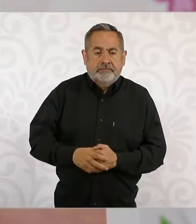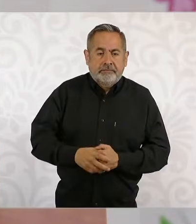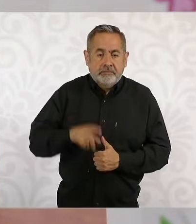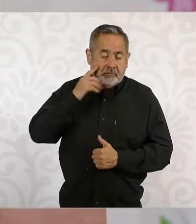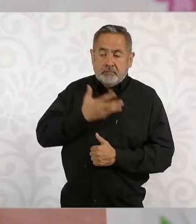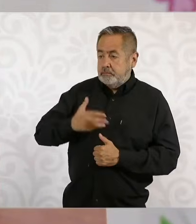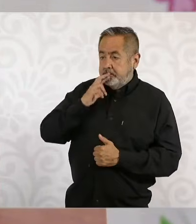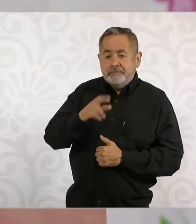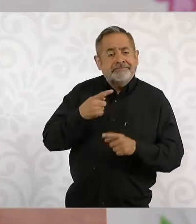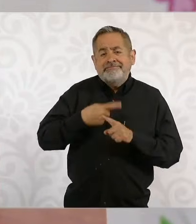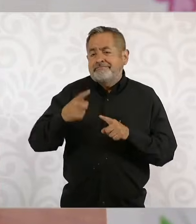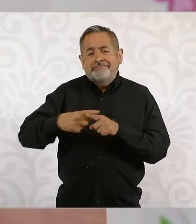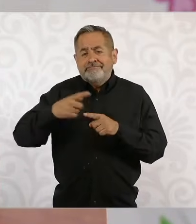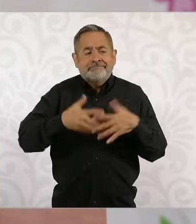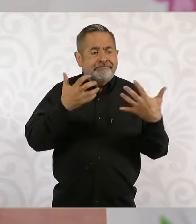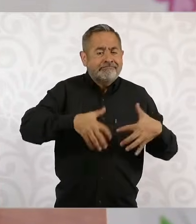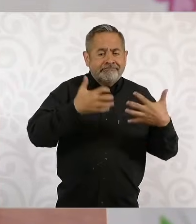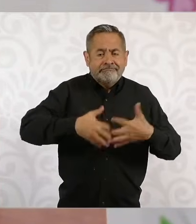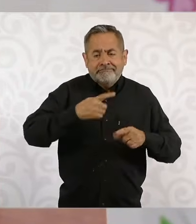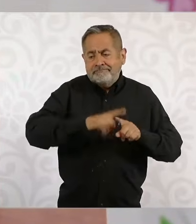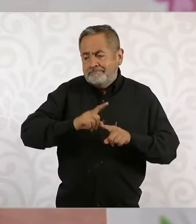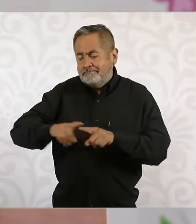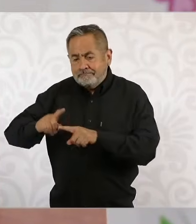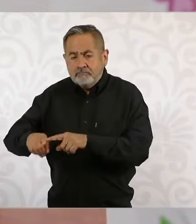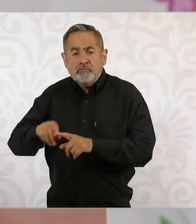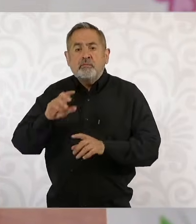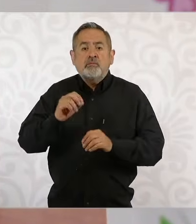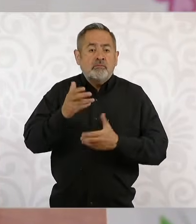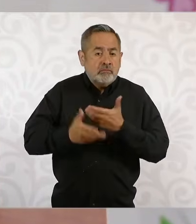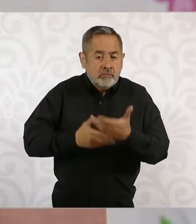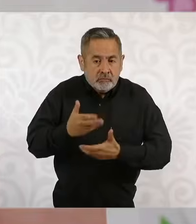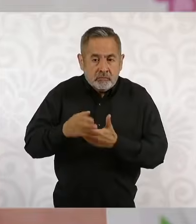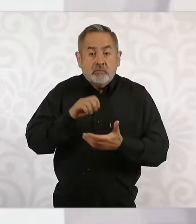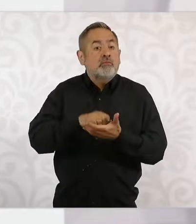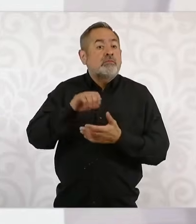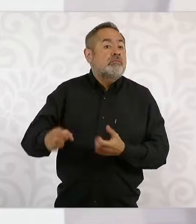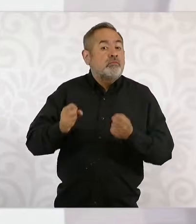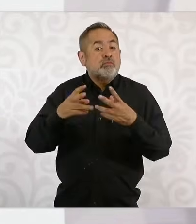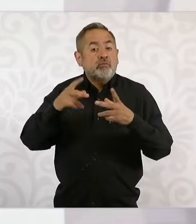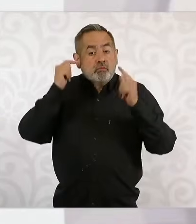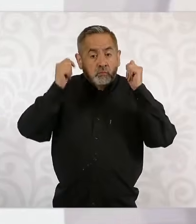eh, y también de servicios. Hay cada vez más turistas canadienses que vienen a México.